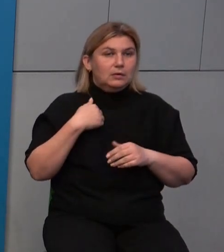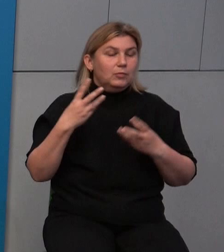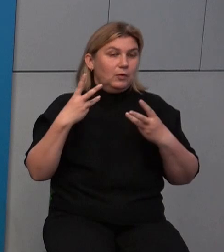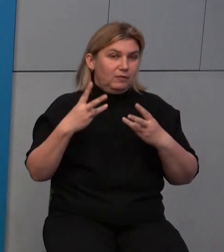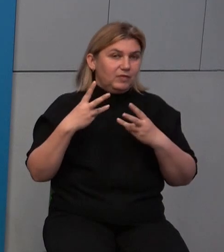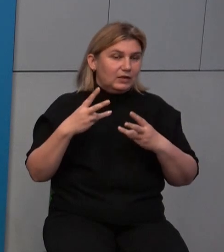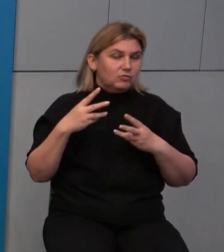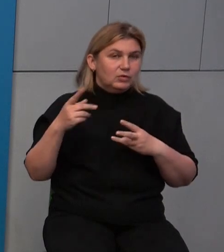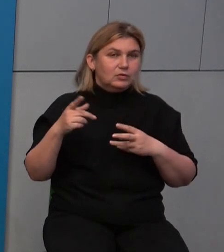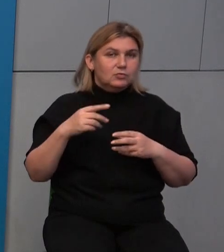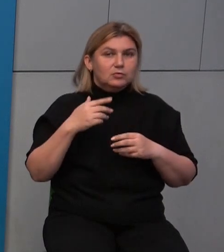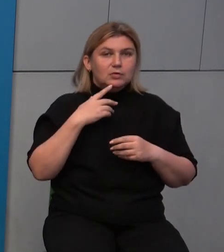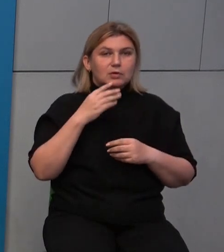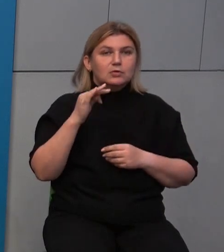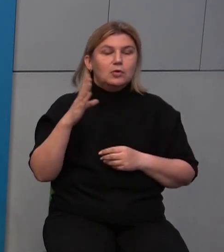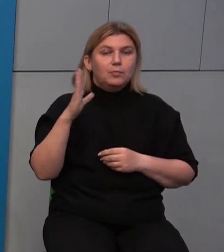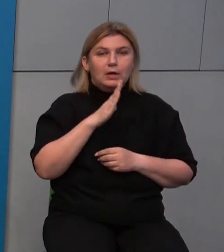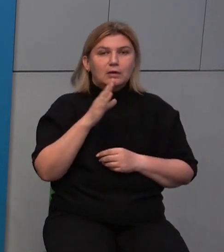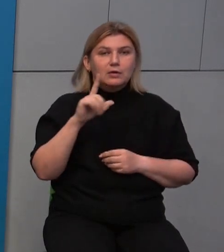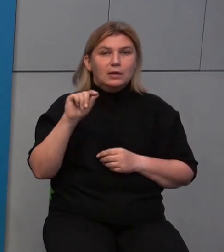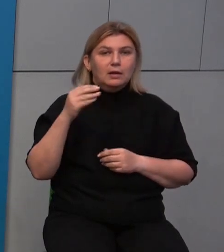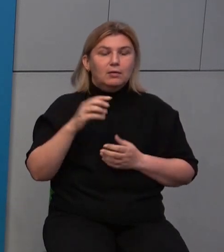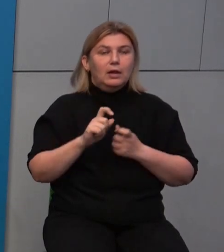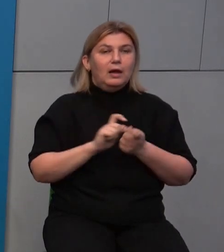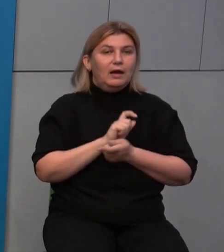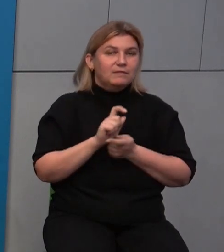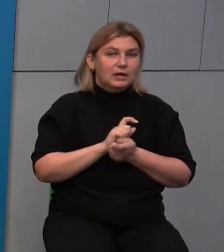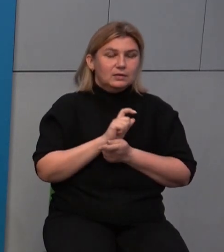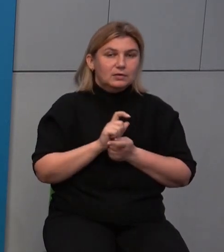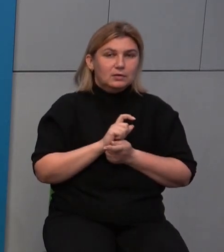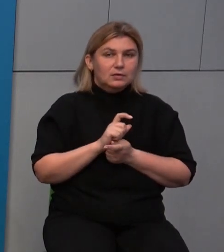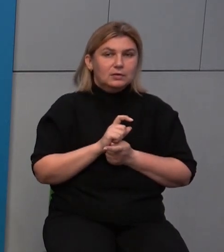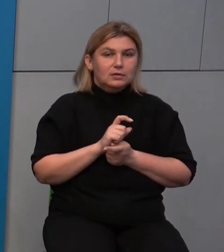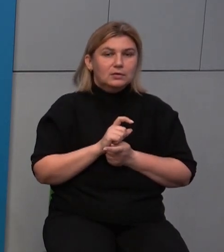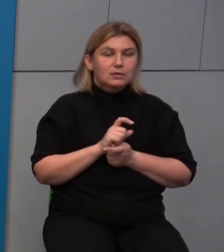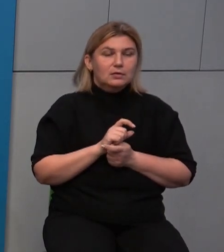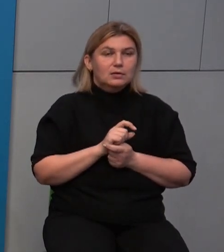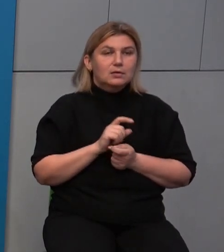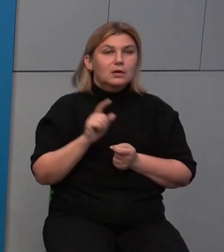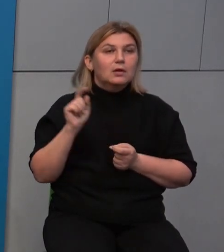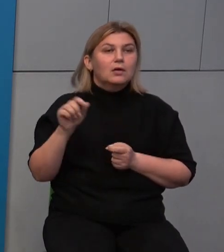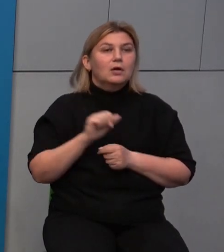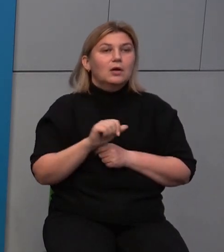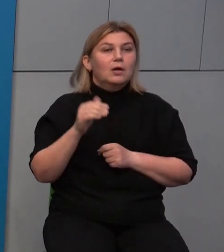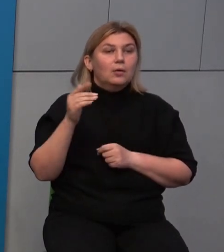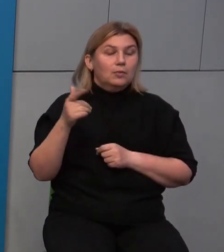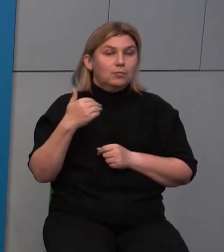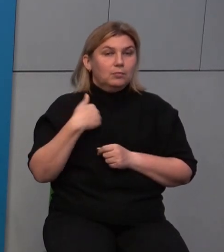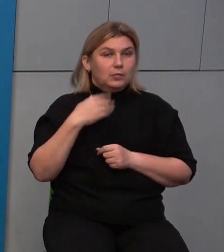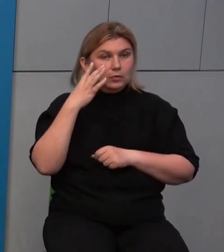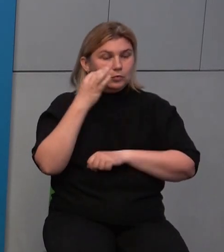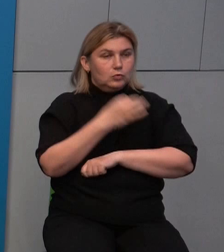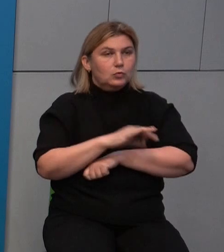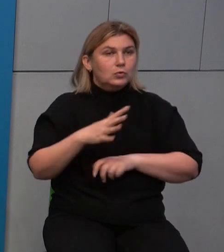i o tym pisze Tomasz Lem w "Awanturach na tle powszechnego ciążenia", że przecież on mimo studiów w Stanach Zjednoczonych